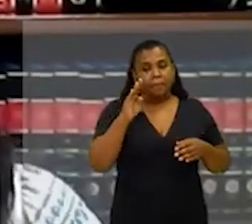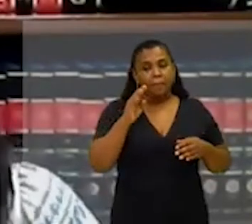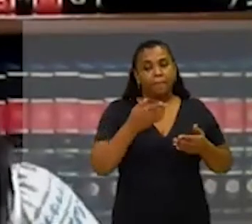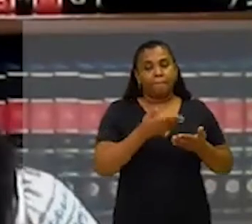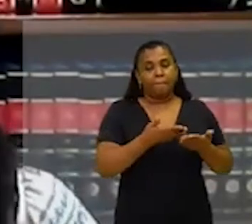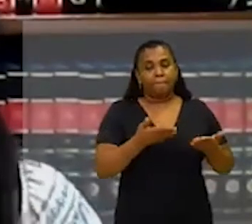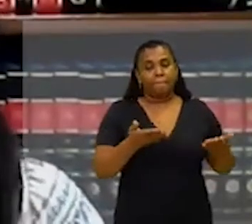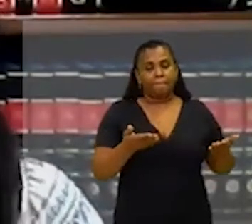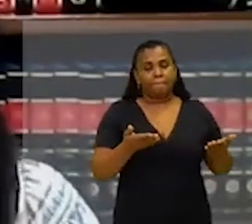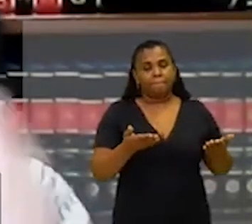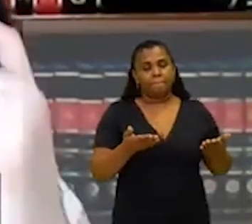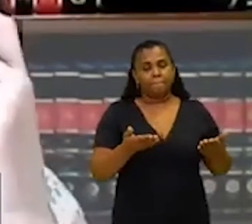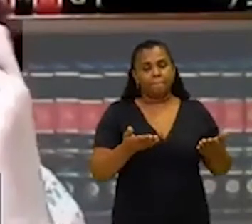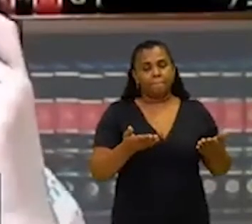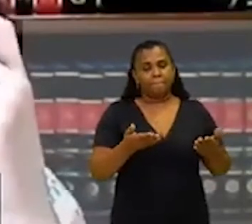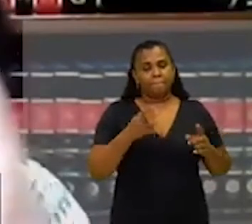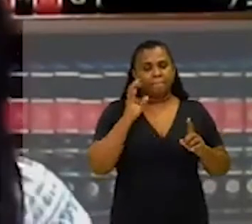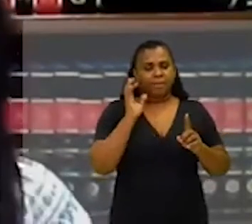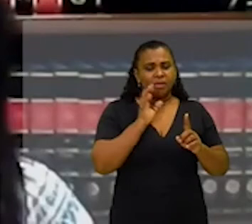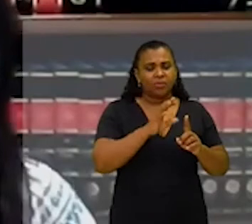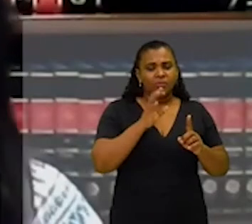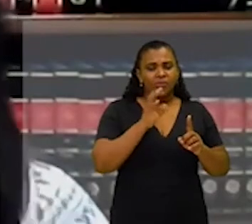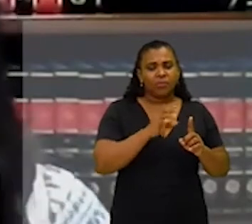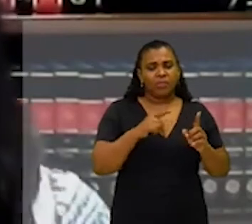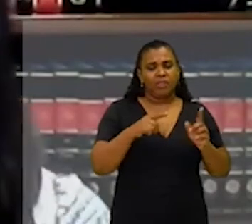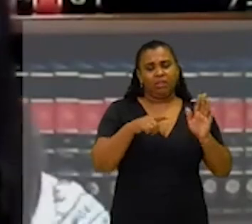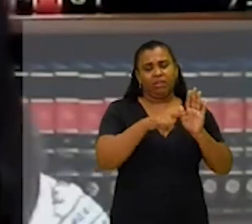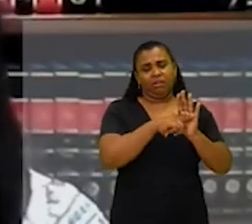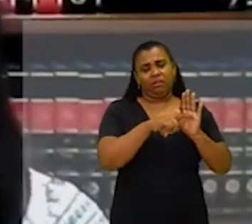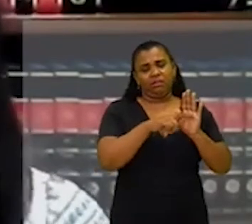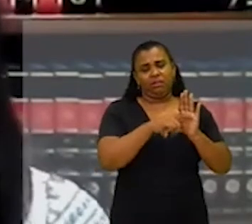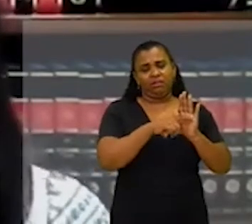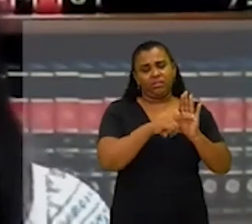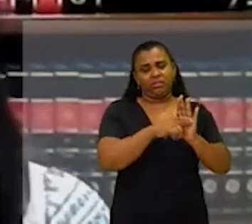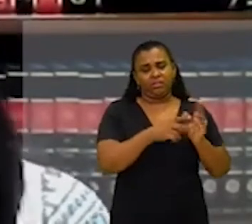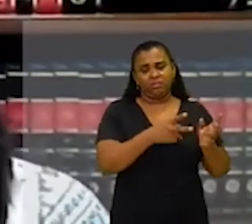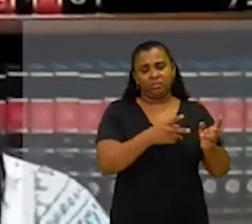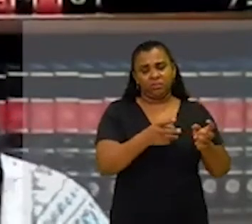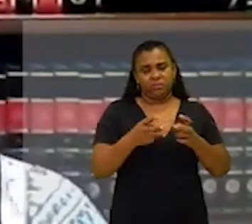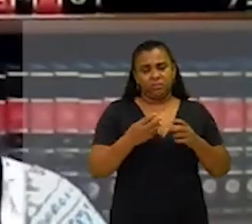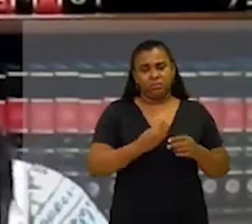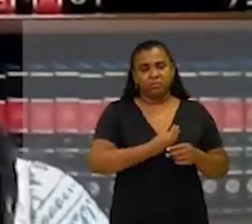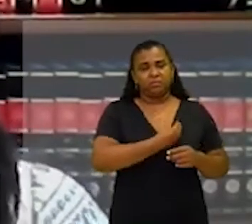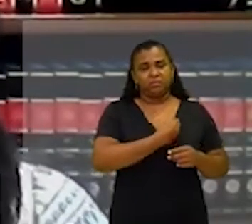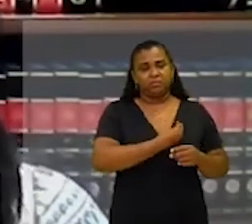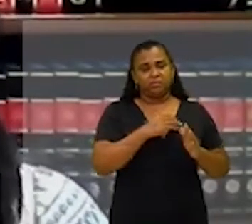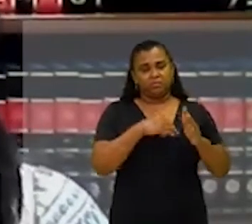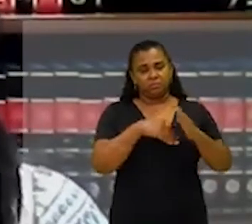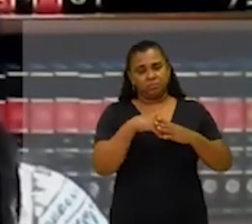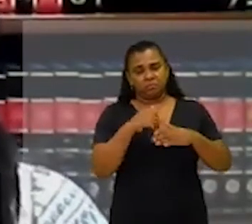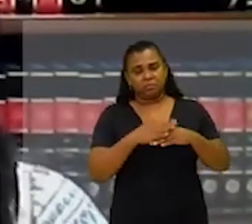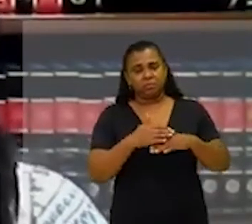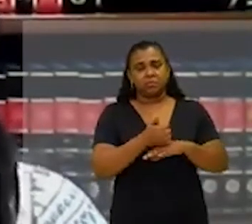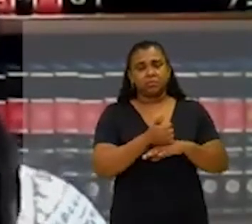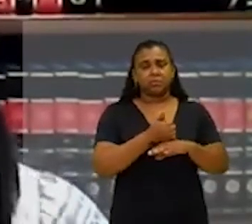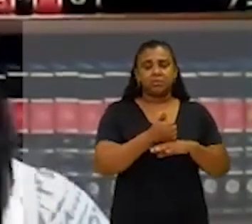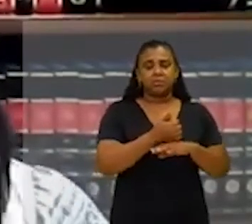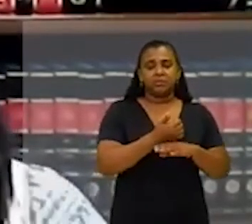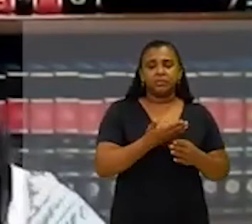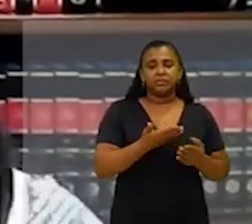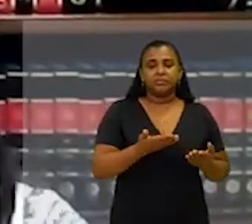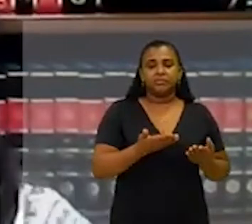são de a gente acabou percebendo também pela nossa vivência profissional e em parte da